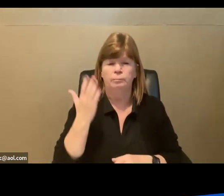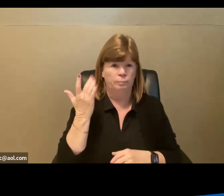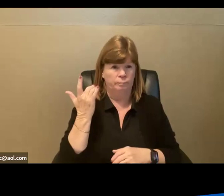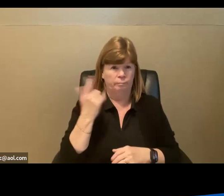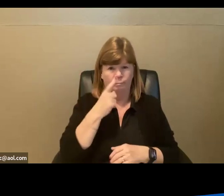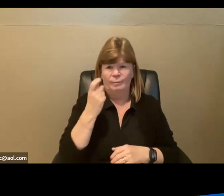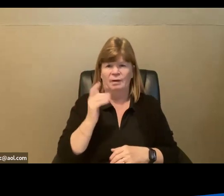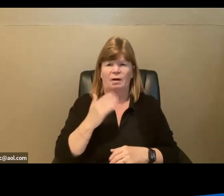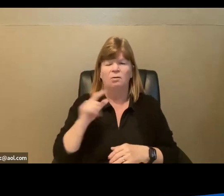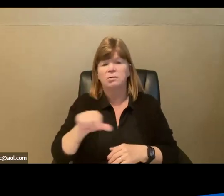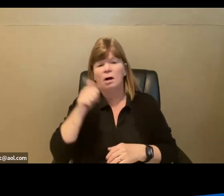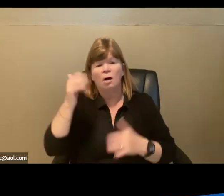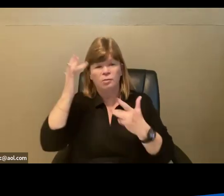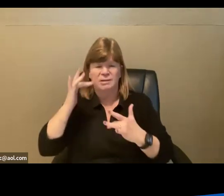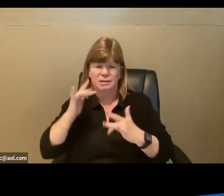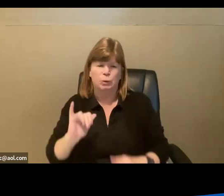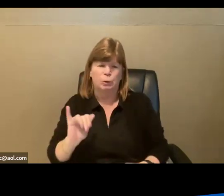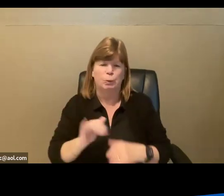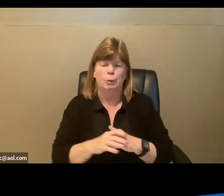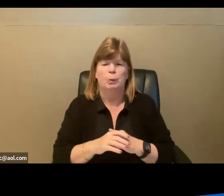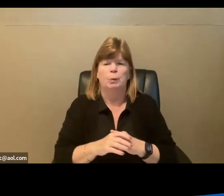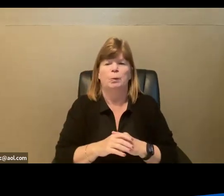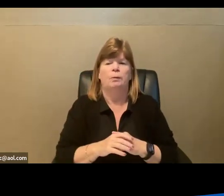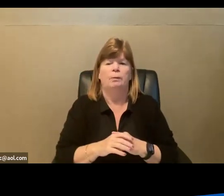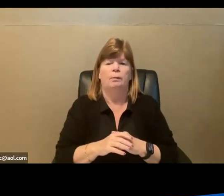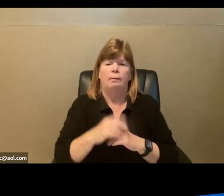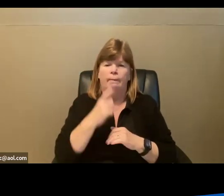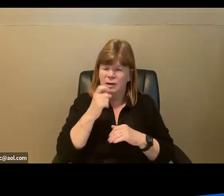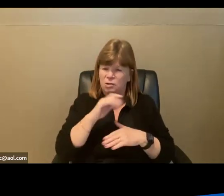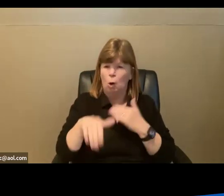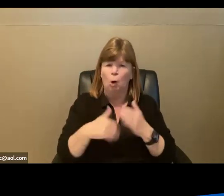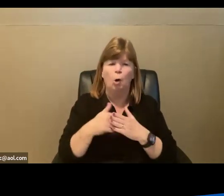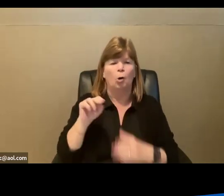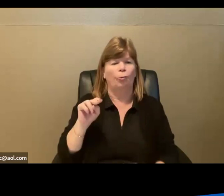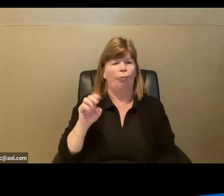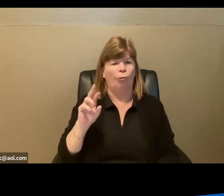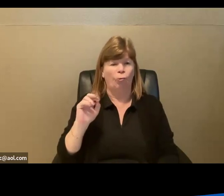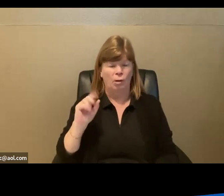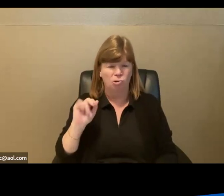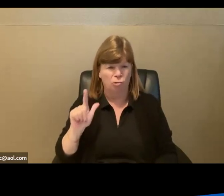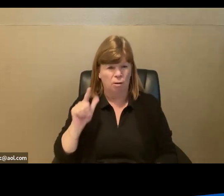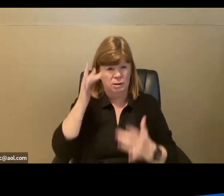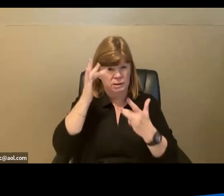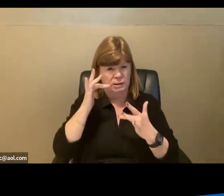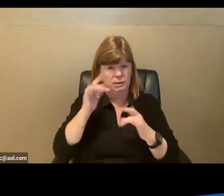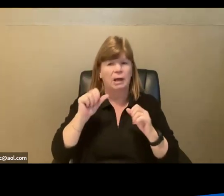u otras enfermedades también. Porque todas las enfermedades neurológicas pueden provocar